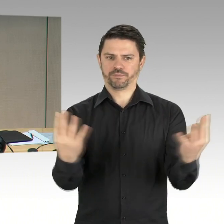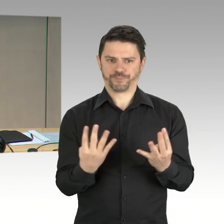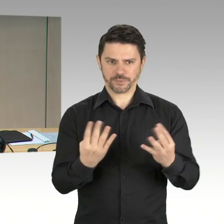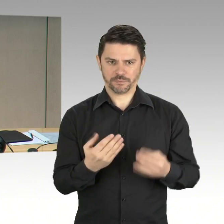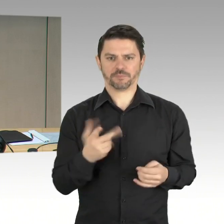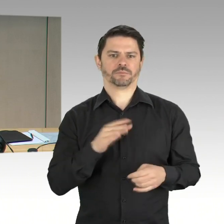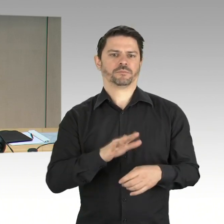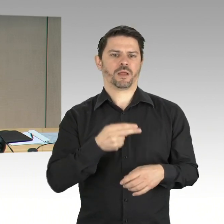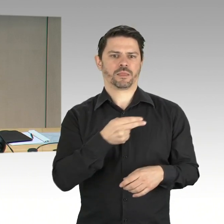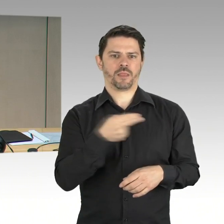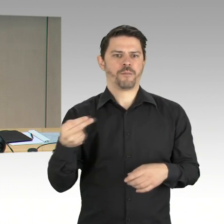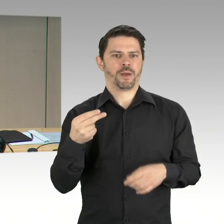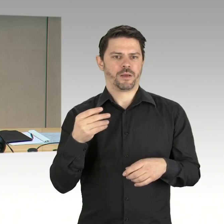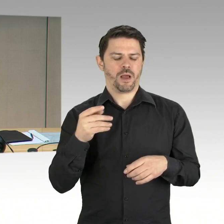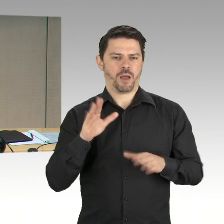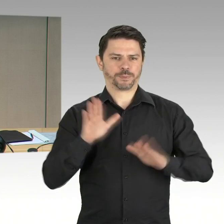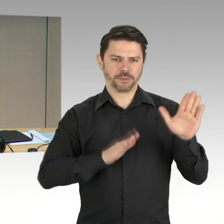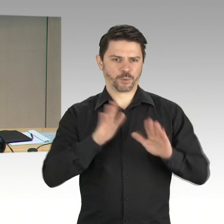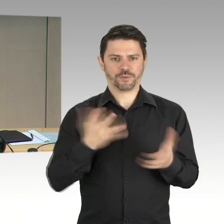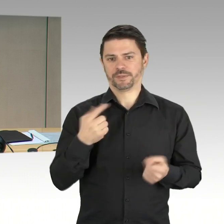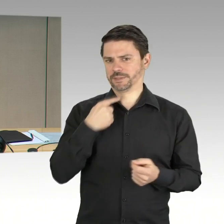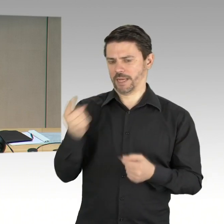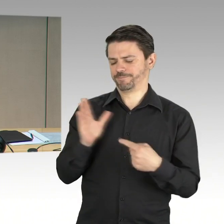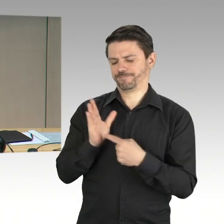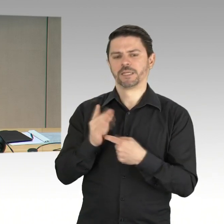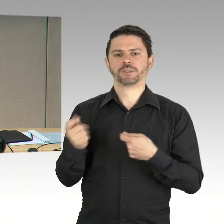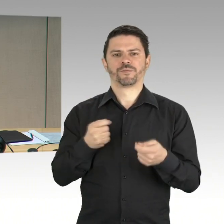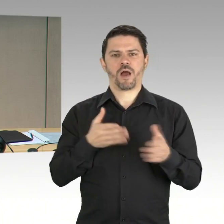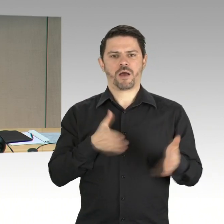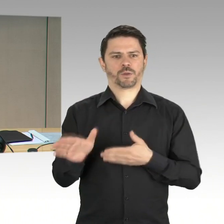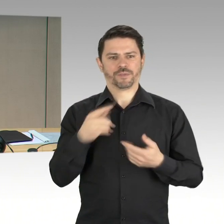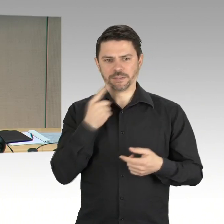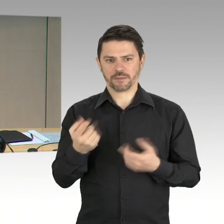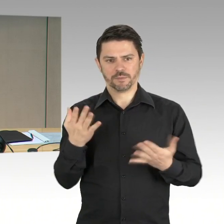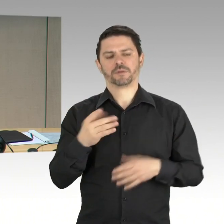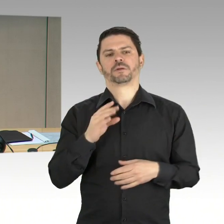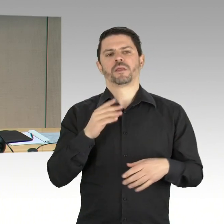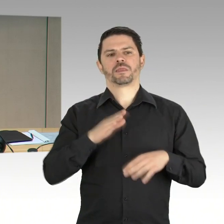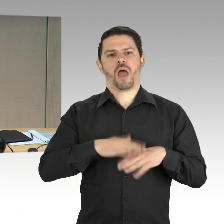Deshalb werden wir dann gleich, wenn aufgebaut ist durch ein Mitglied des Präsidiums